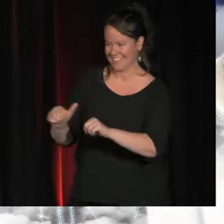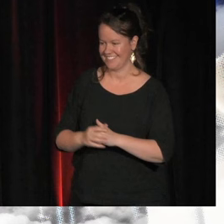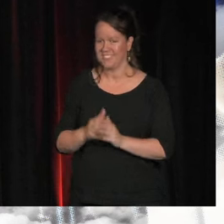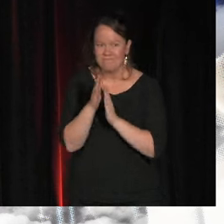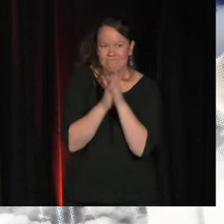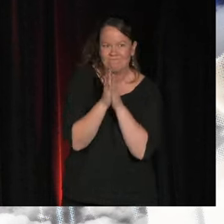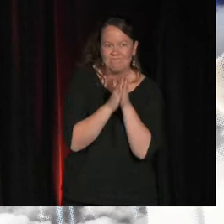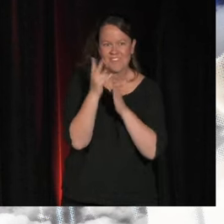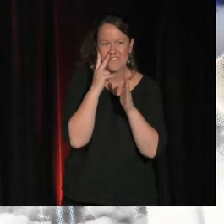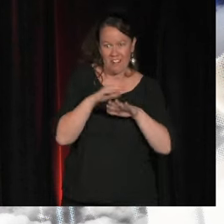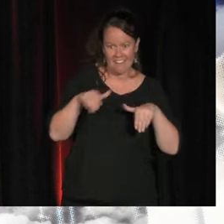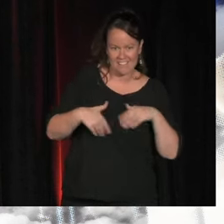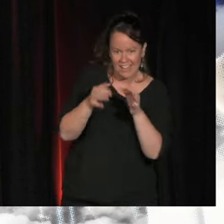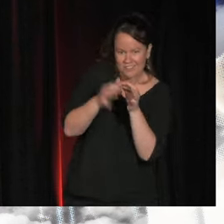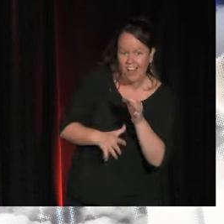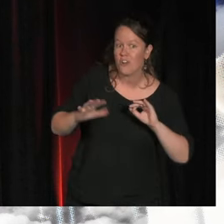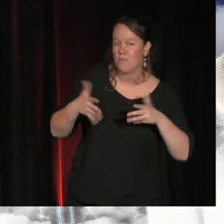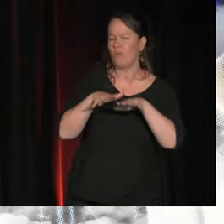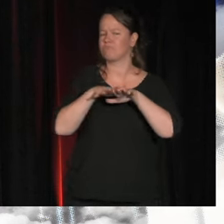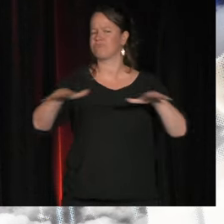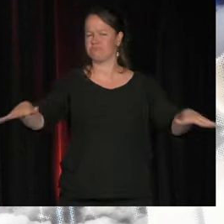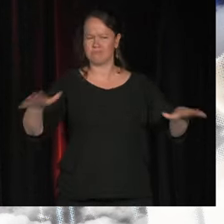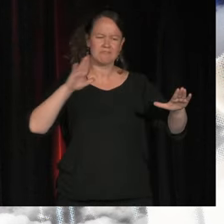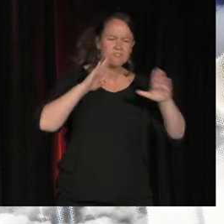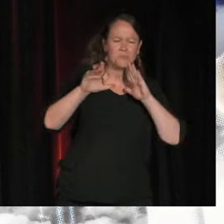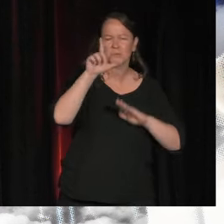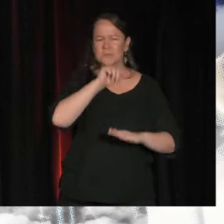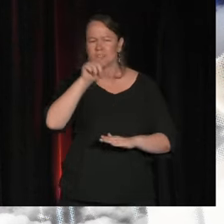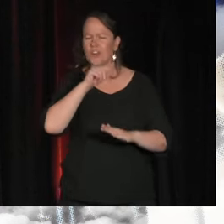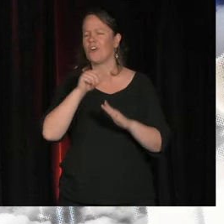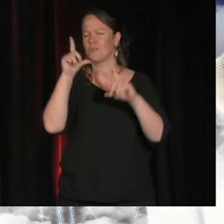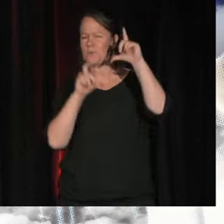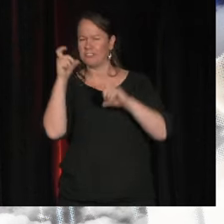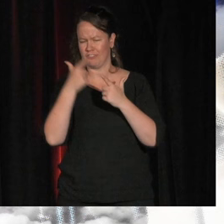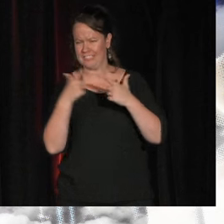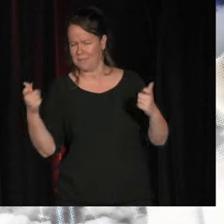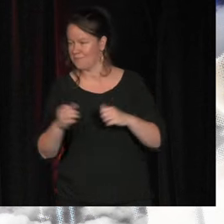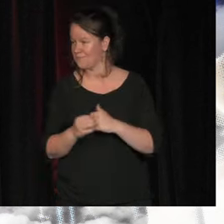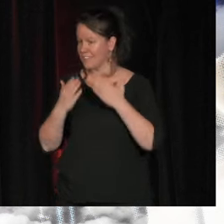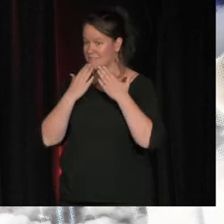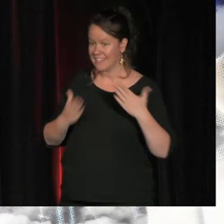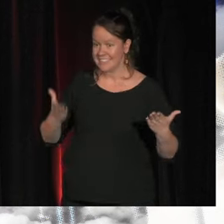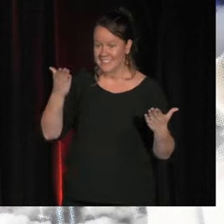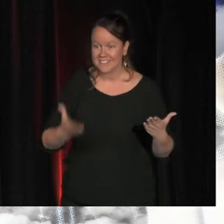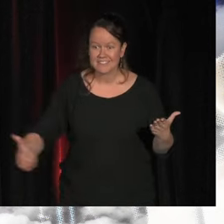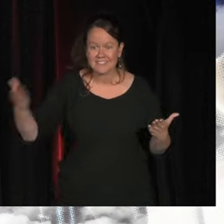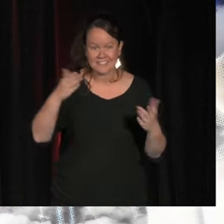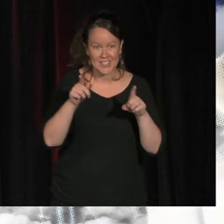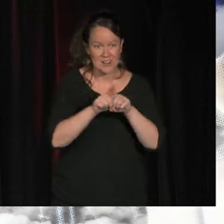Et on est impatients de voir le résultat sur les réseaux sociaux. On partagera tout ça. Et merci à vous, à toutes celles et ceux qui ont fait le déplacement pour nous voir ce soir.